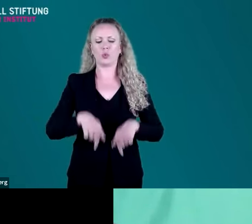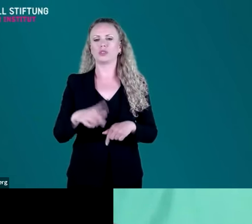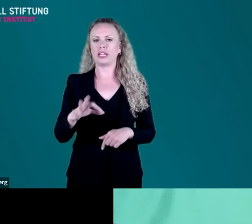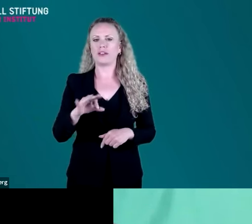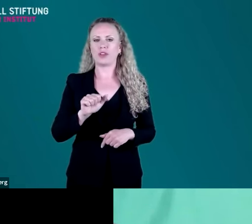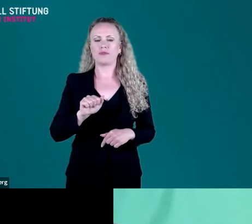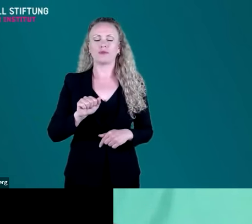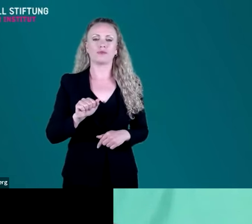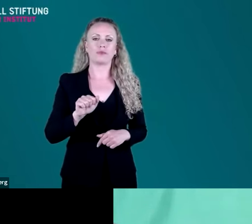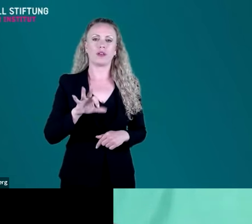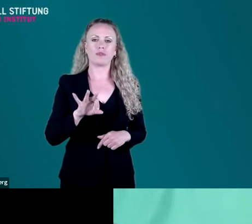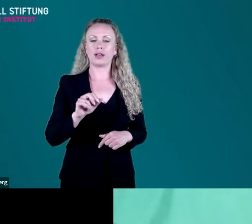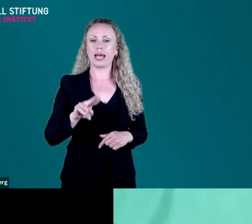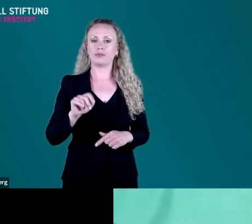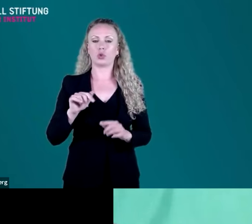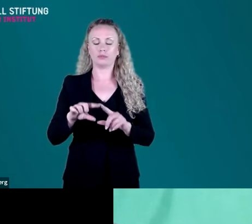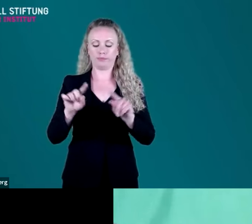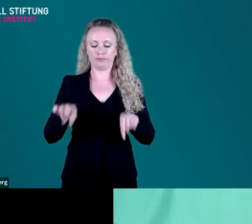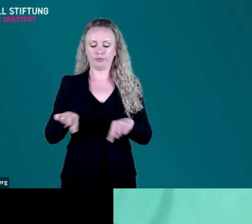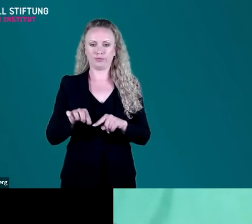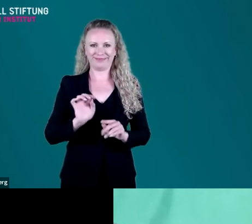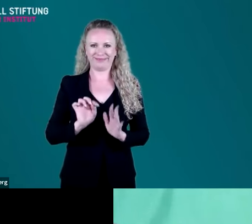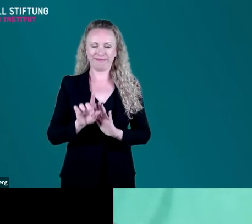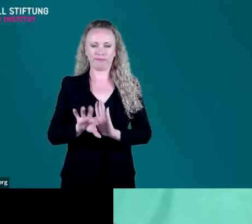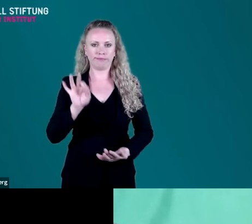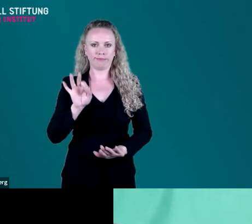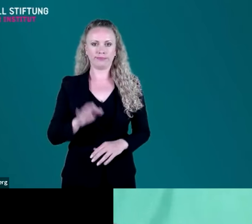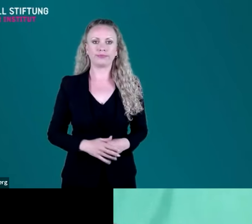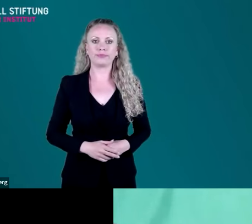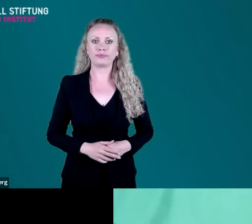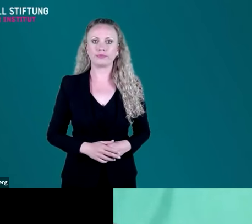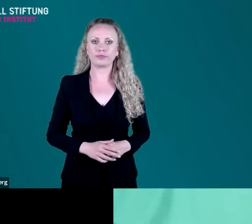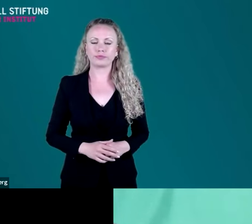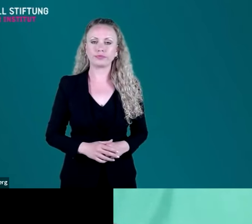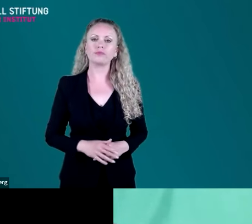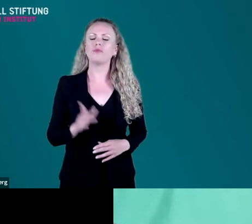was der zuhörenden Person, Irina, hier ein bisschen gefehlt hat.